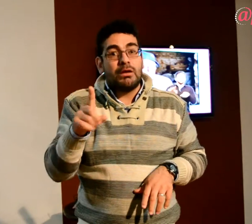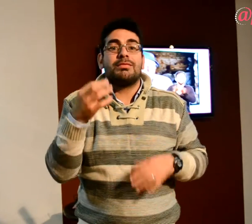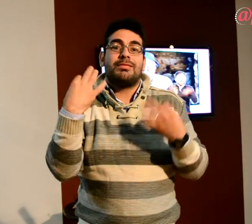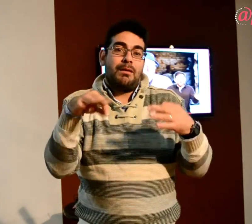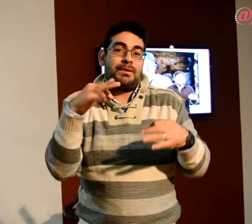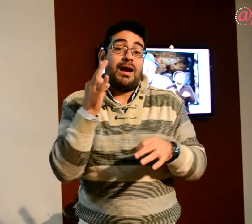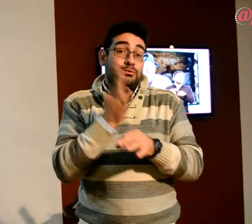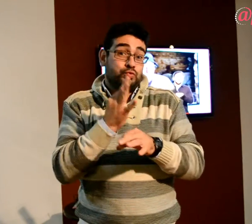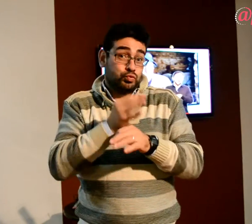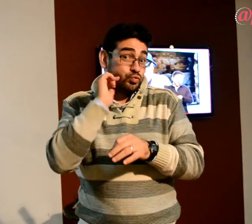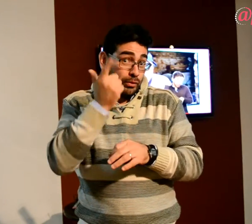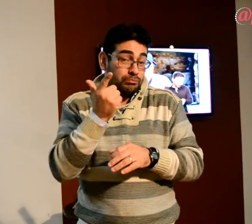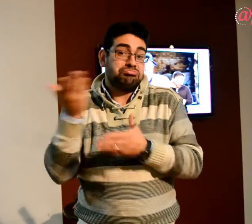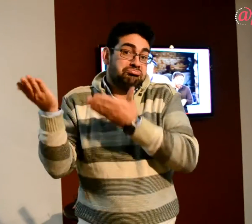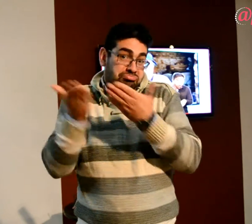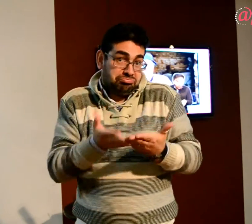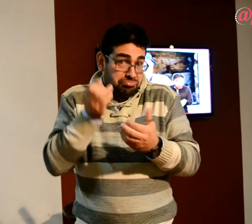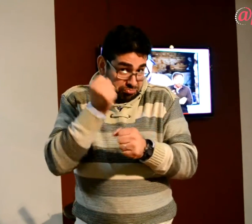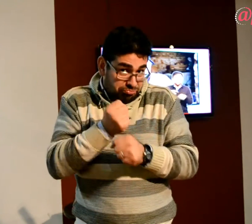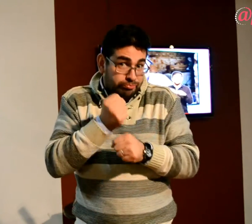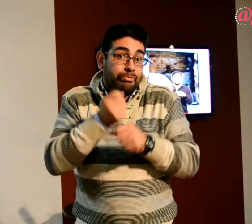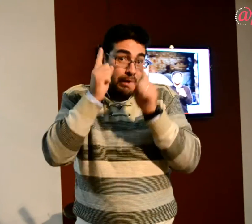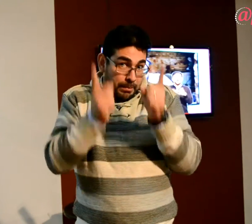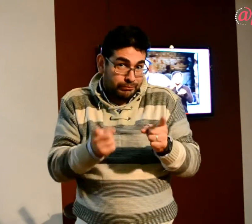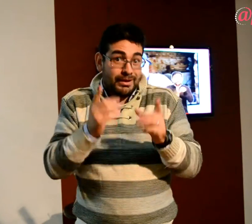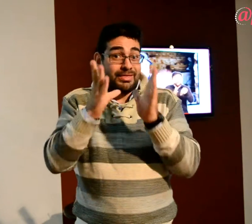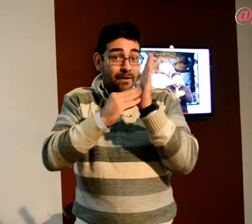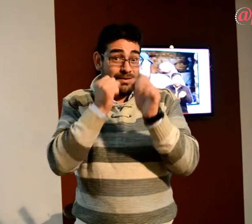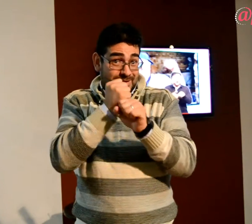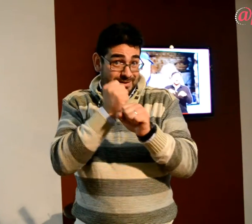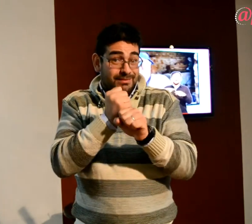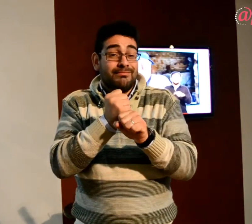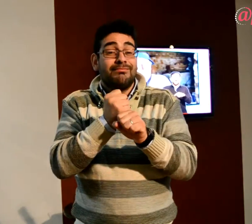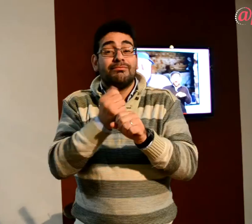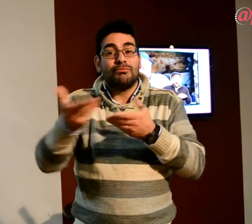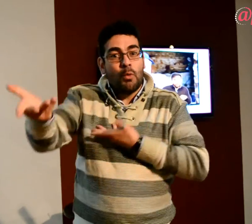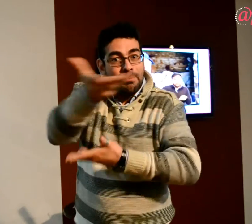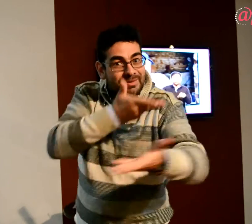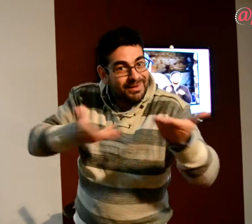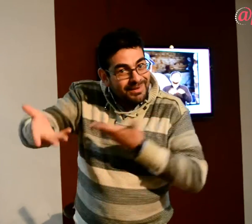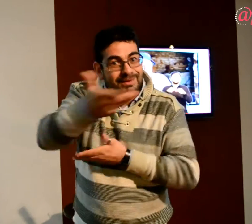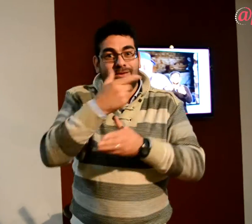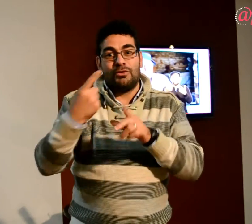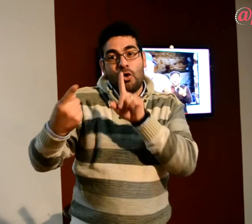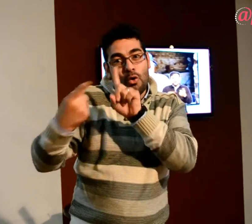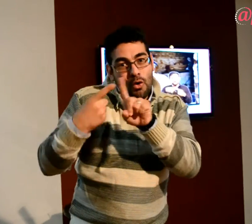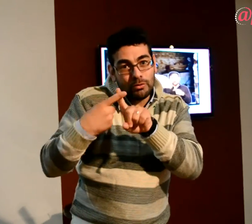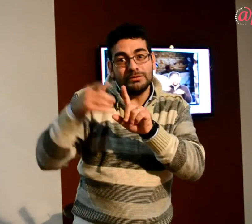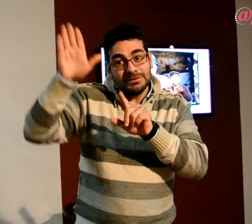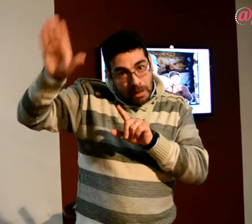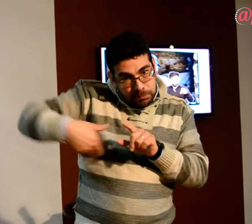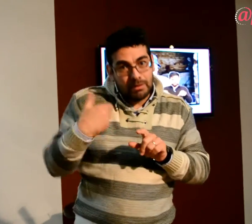Las escuelas de sordos tienen venir, también los referentes sordos para interactuar, vincularse.